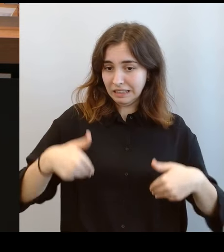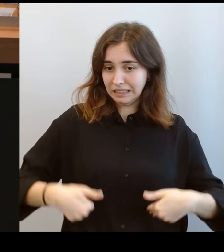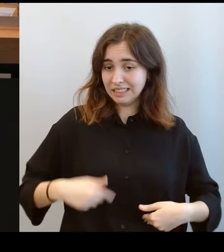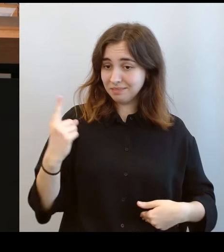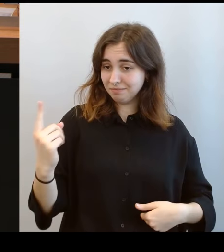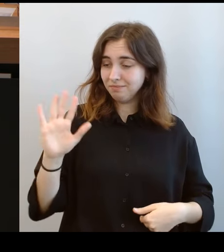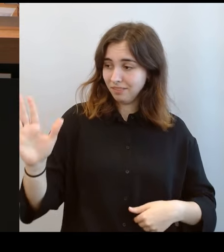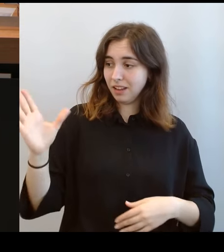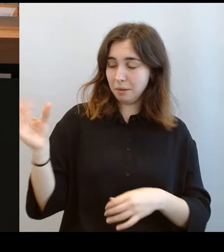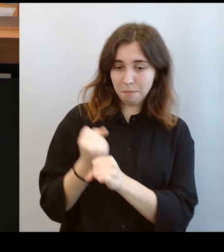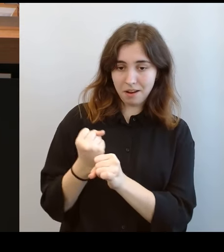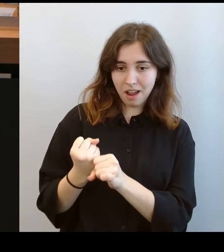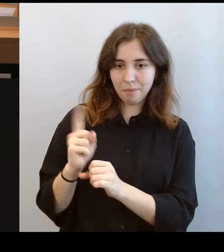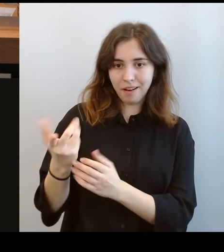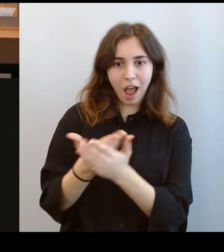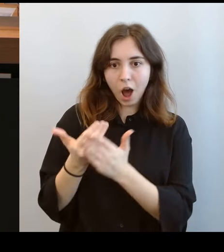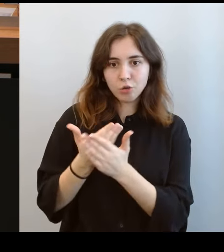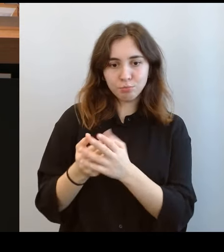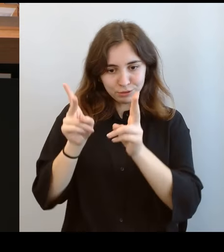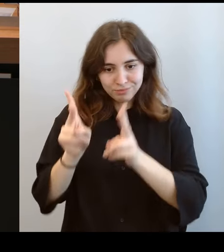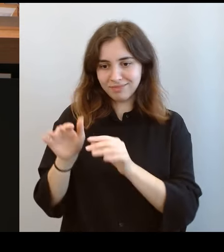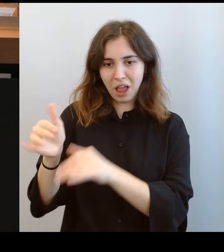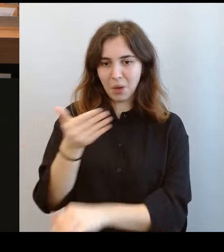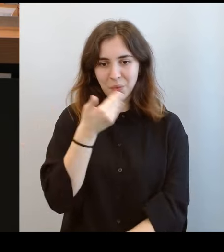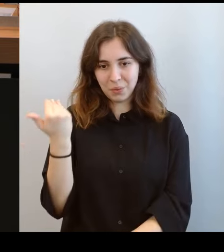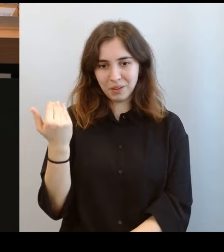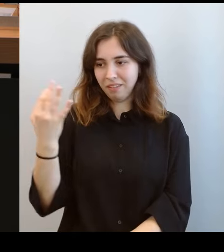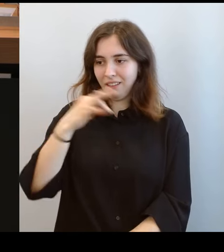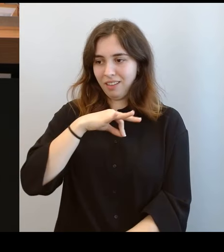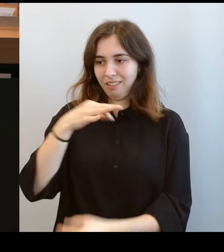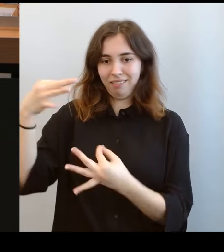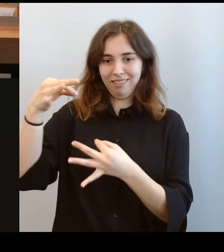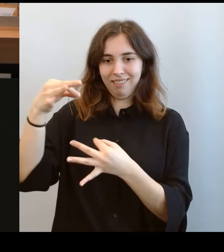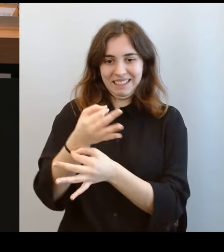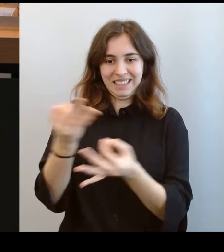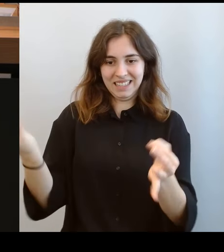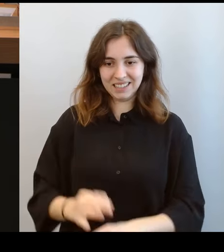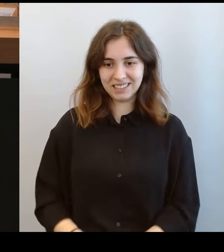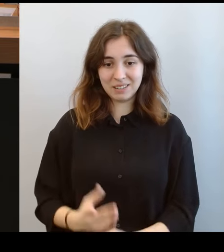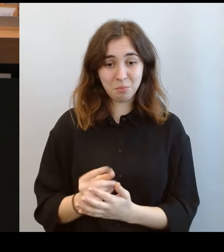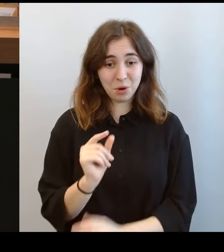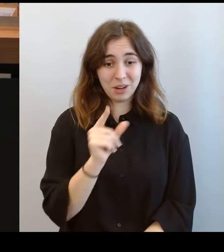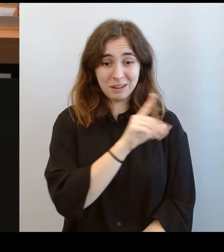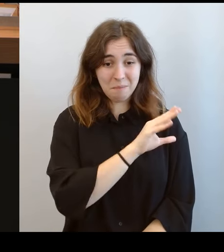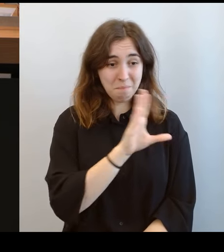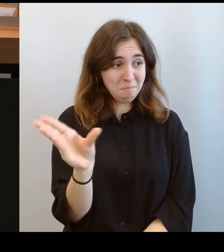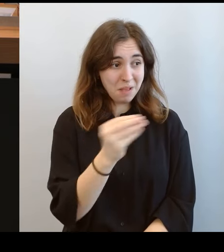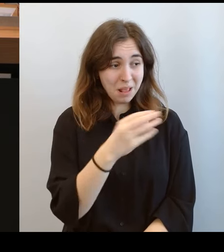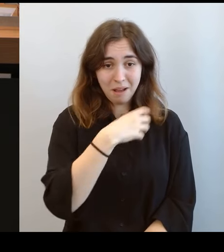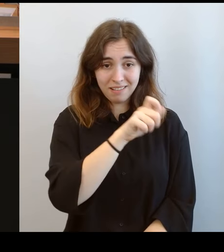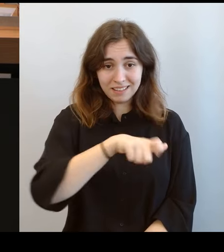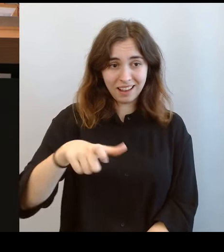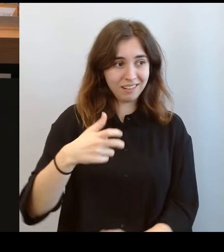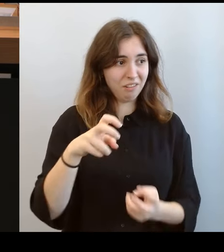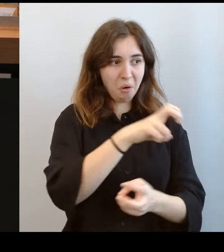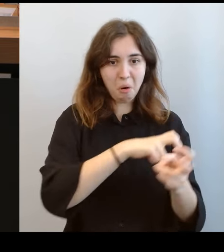um mit der speziellen Patientenklientel dort umzugehen. Und trotzdem ist es wichtig, dass sie da sind, weil ansonsten würde niemand